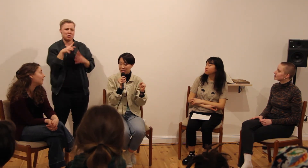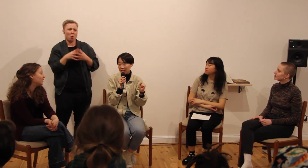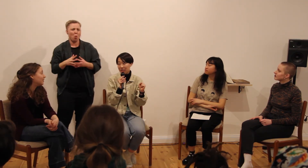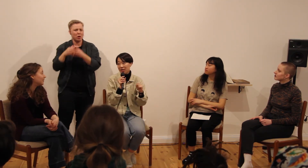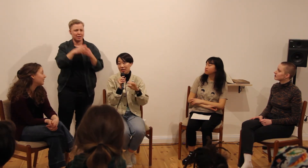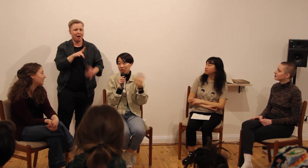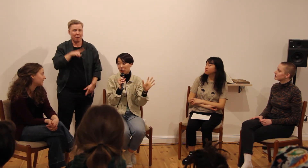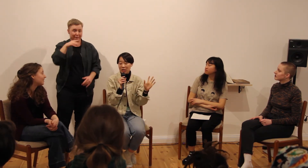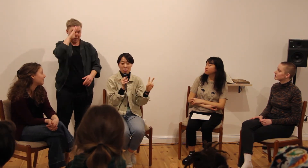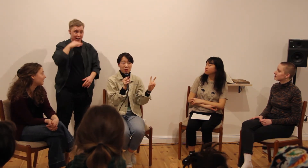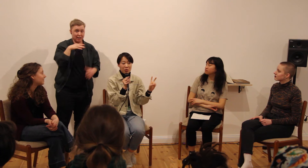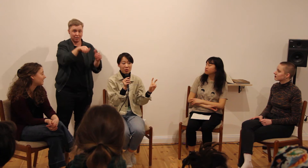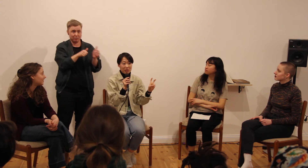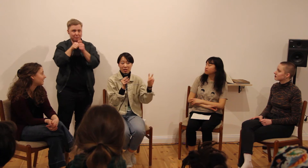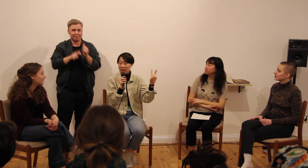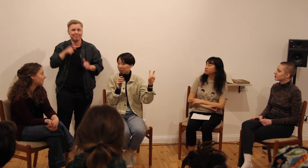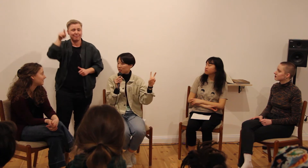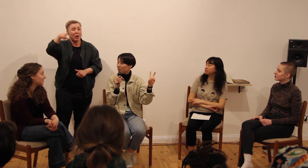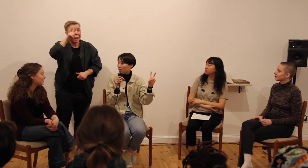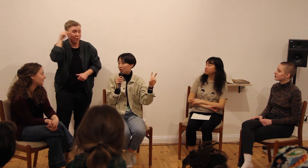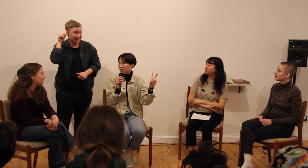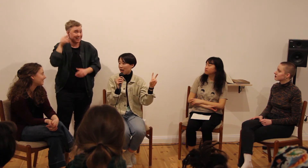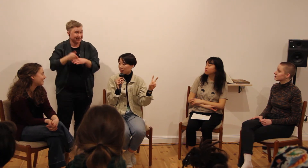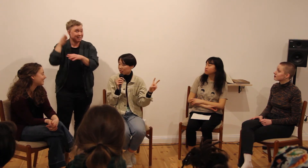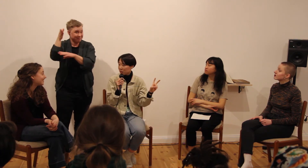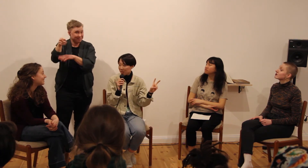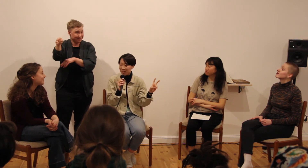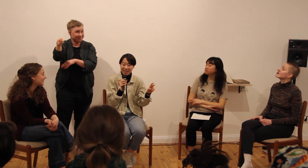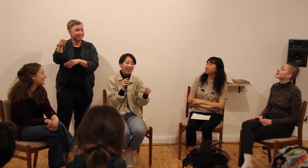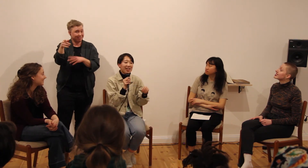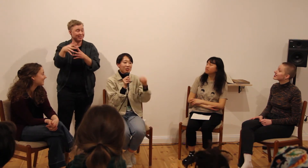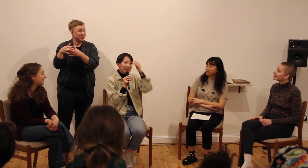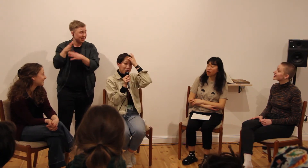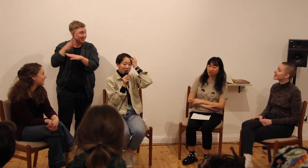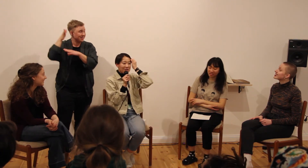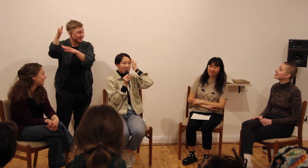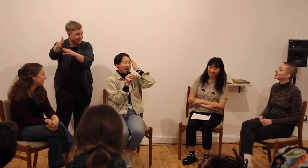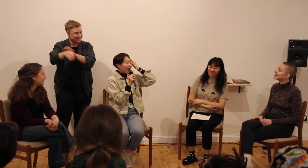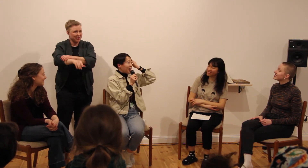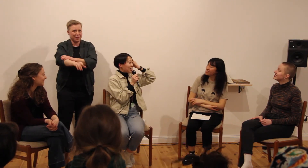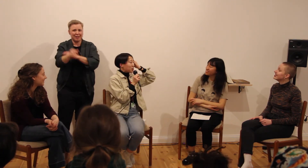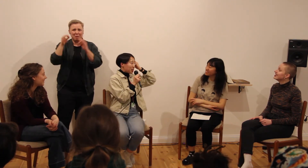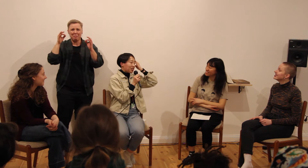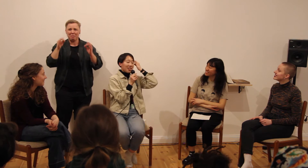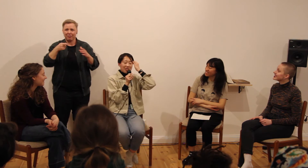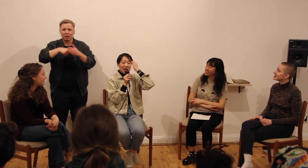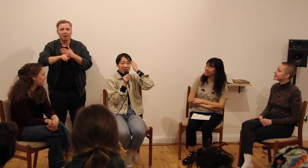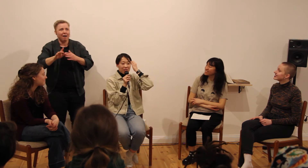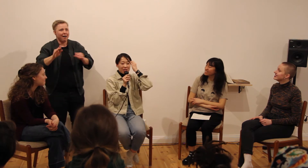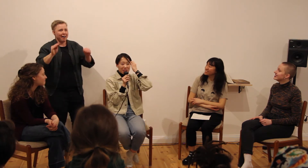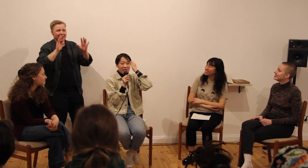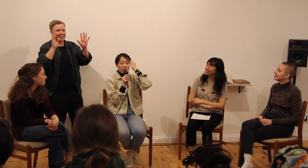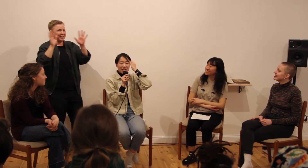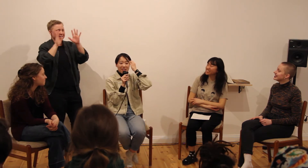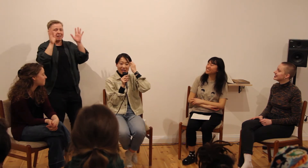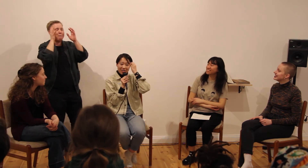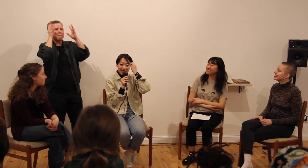was auch oft als Himmel für Taube bezeichnet wird, besuchte ich die Taubenkultur der USA.